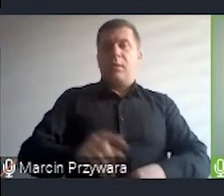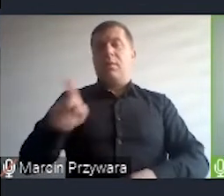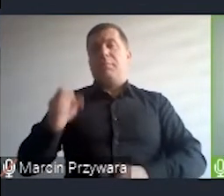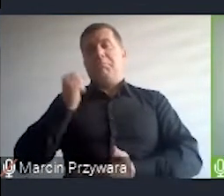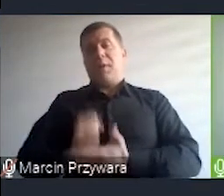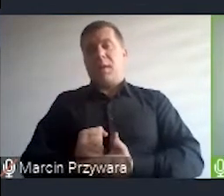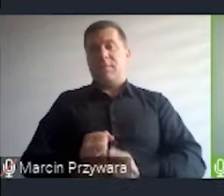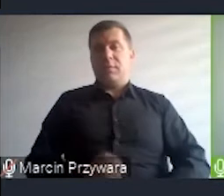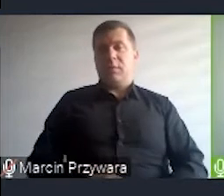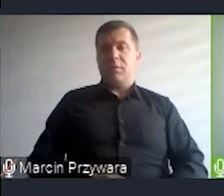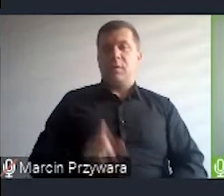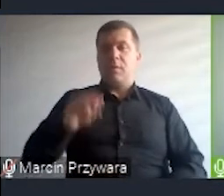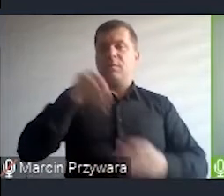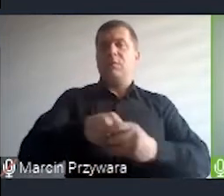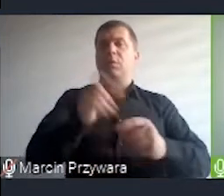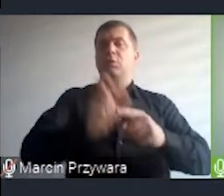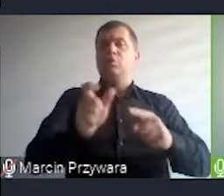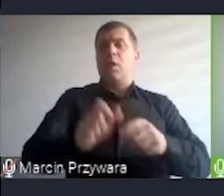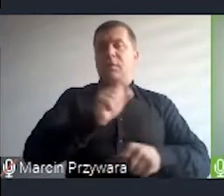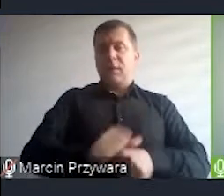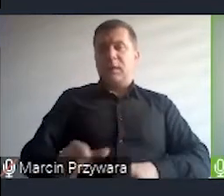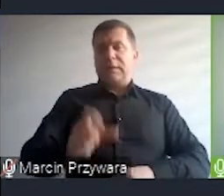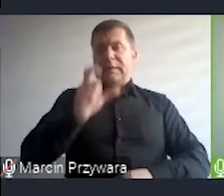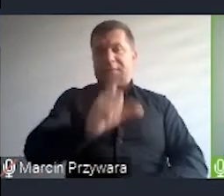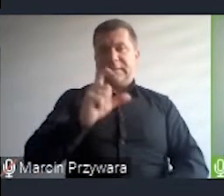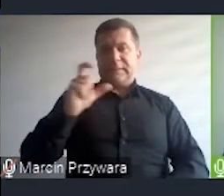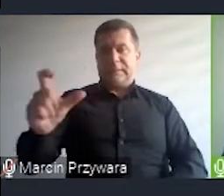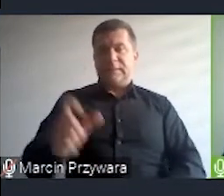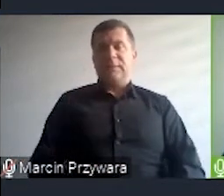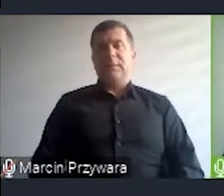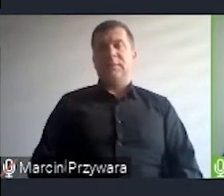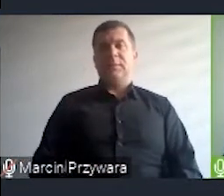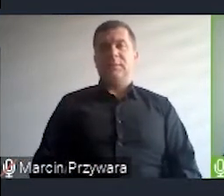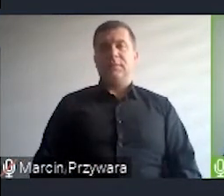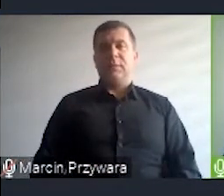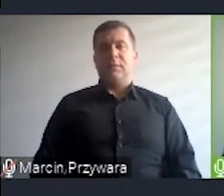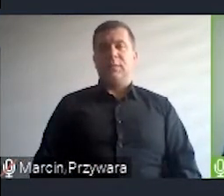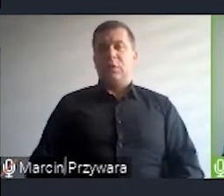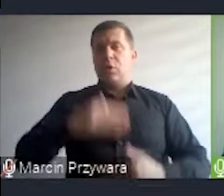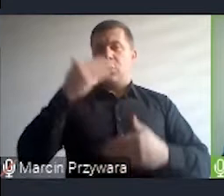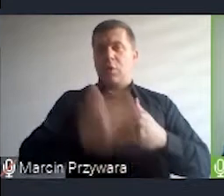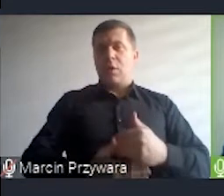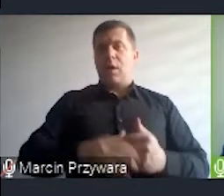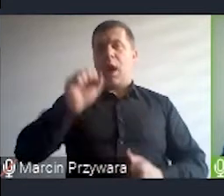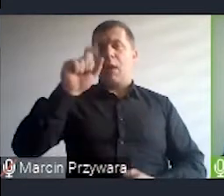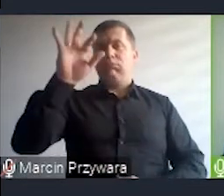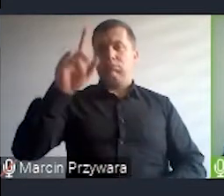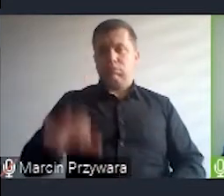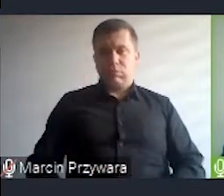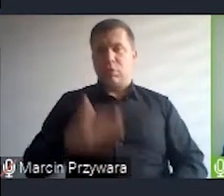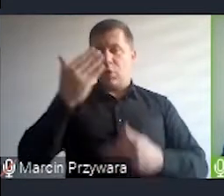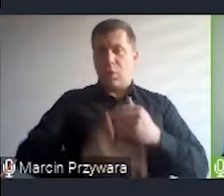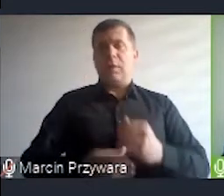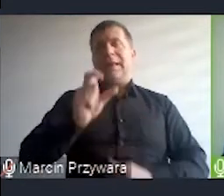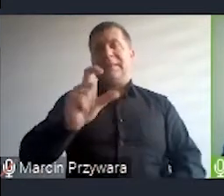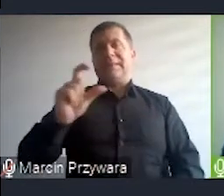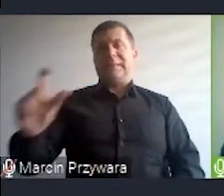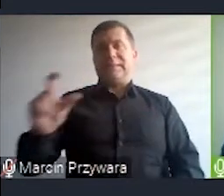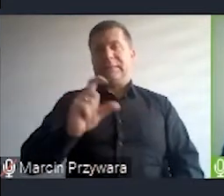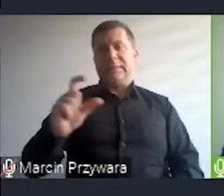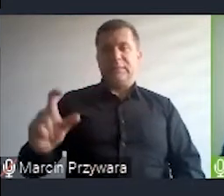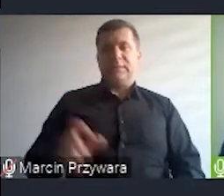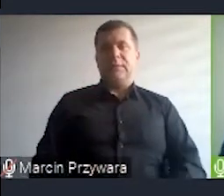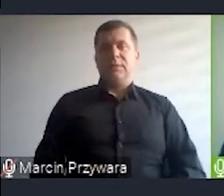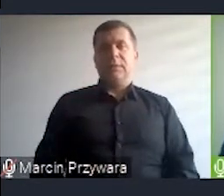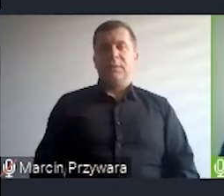One są w słowniku pod „cc”. Skończyły się litery alfabetu, więc pojawia się numeracja podwójna.